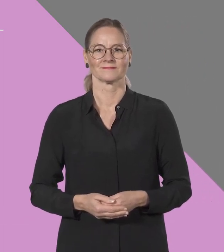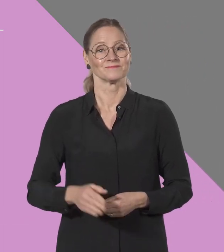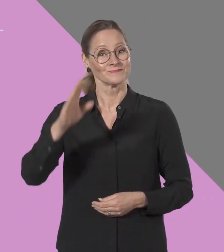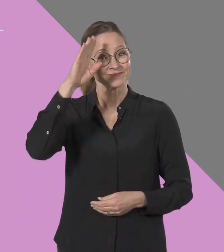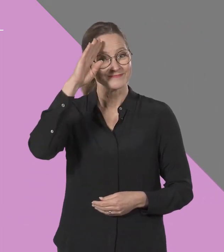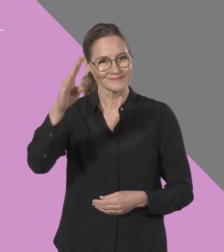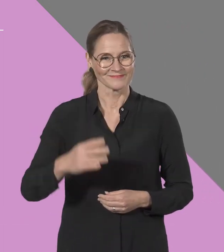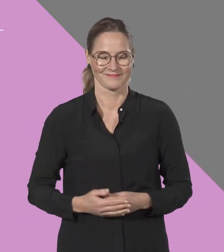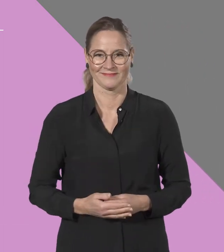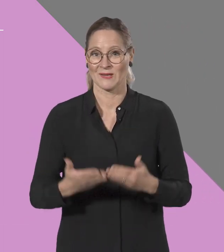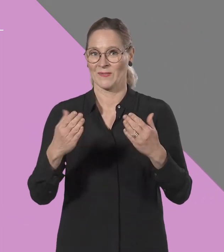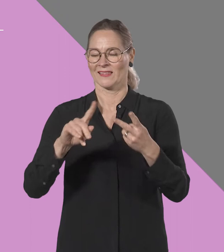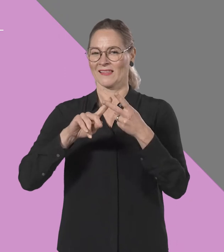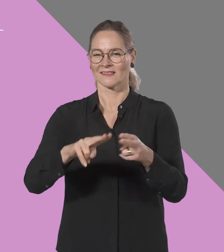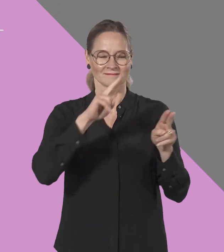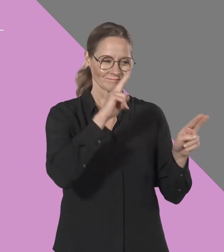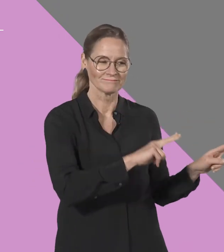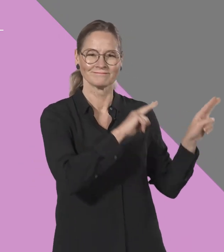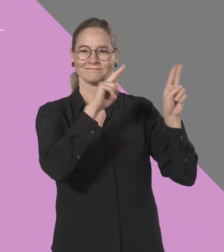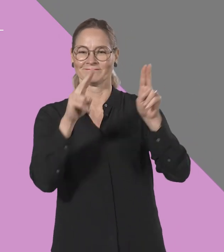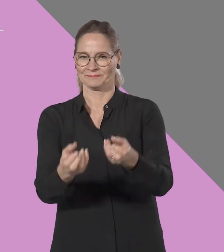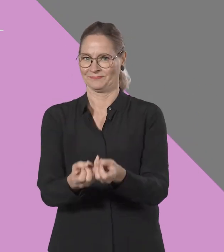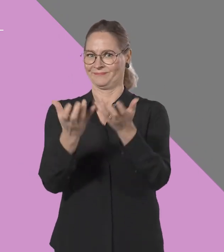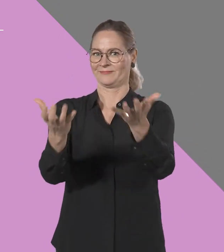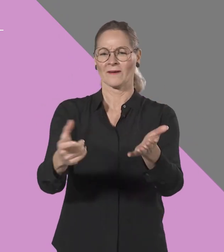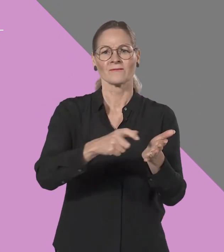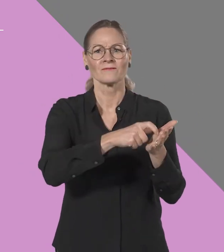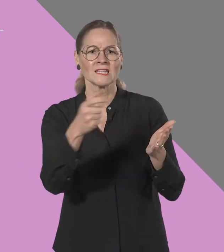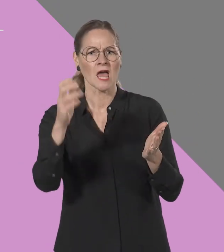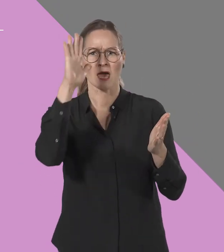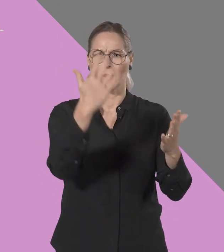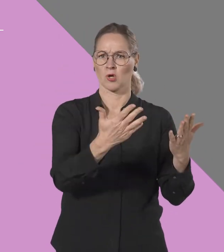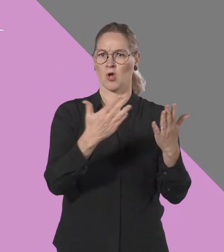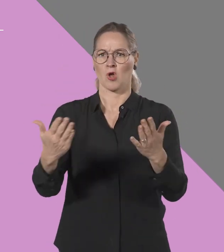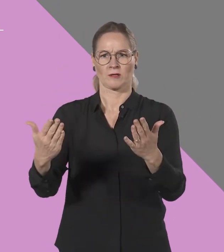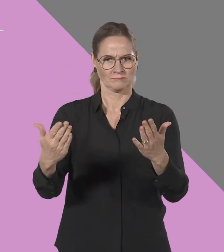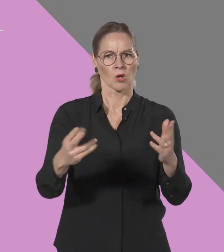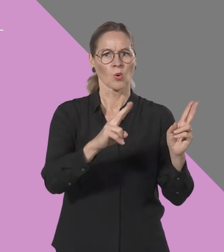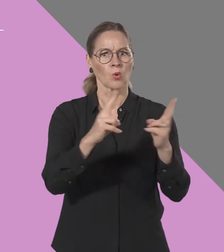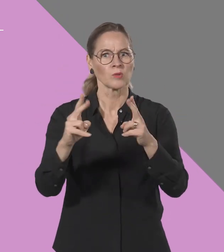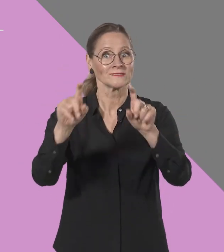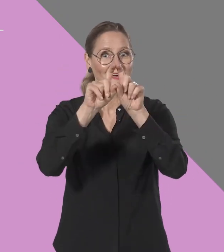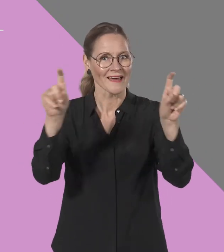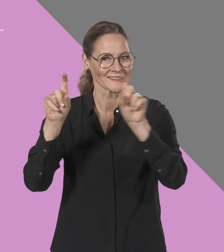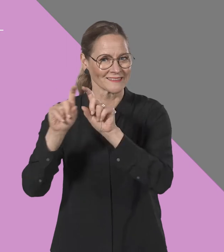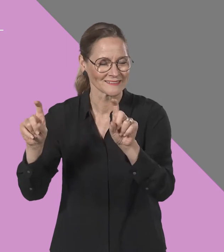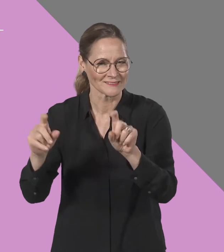Hei! On taas aika luoda katsaus viikon ajankohtaisimpiin uutisaiheisiin.